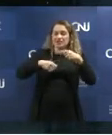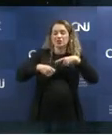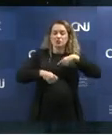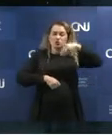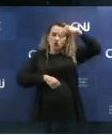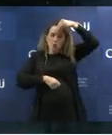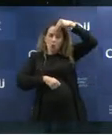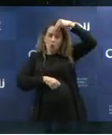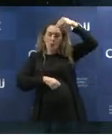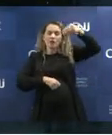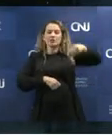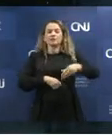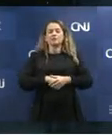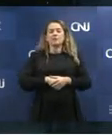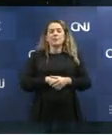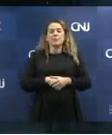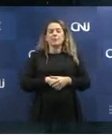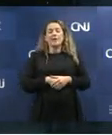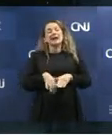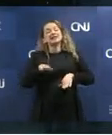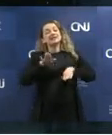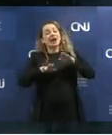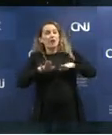onde ele talvez não tenha sido suficientemente